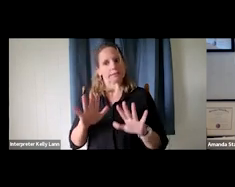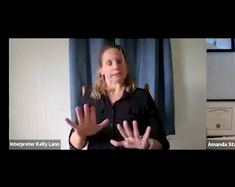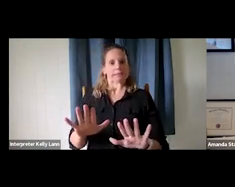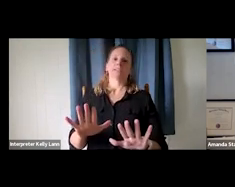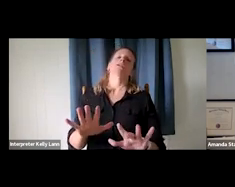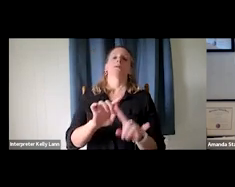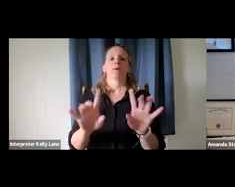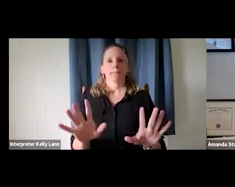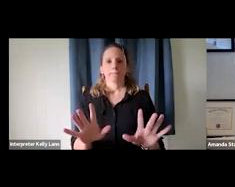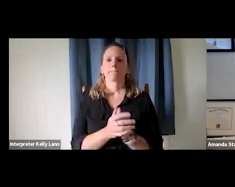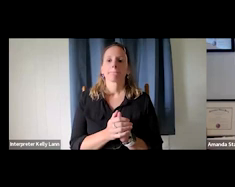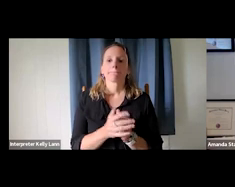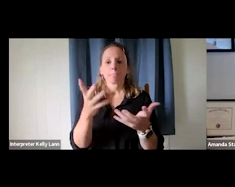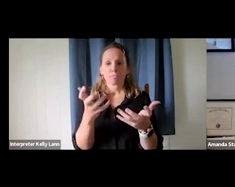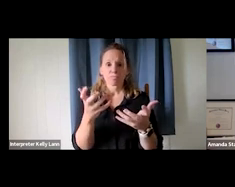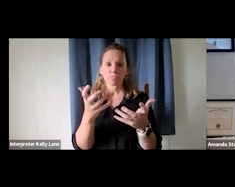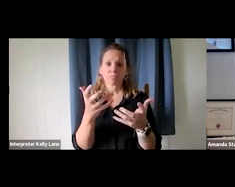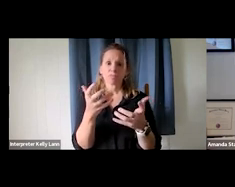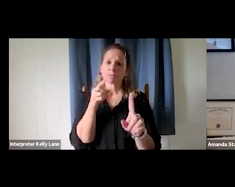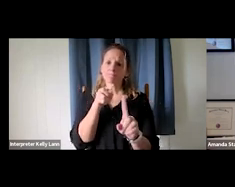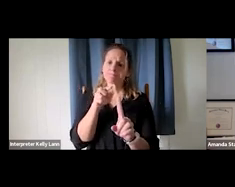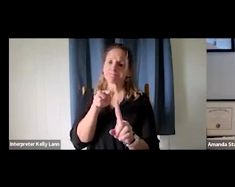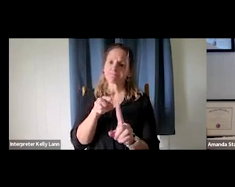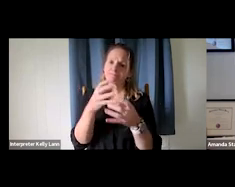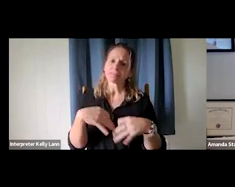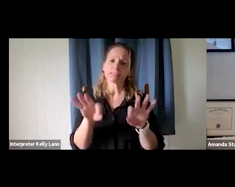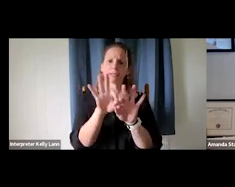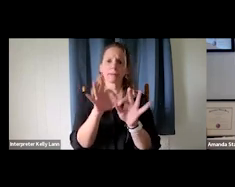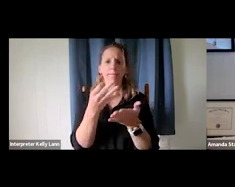Solo quiero señalar algunas frases clave